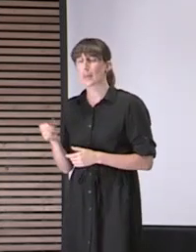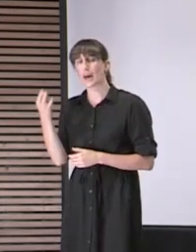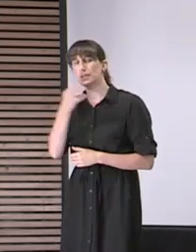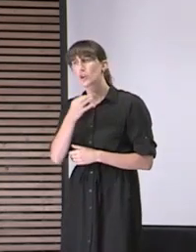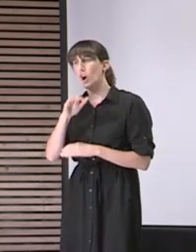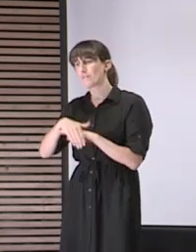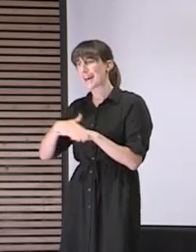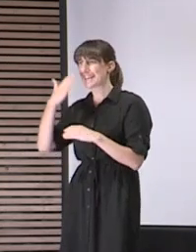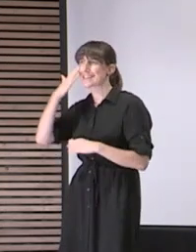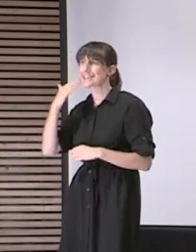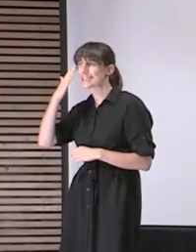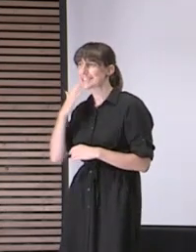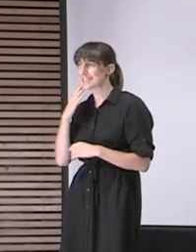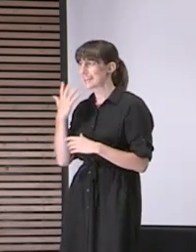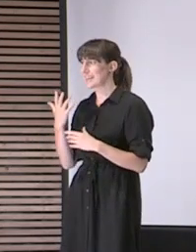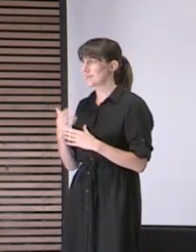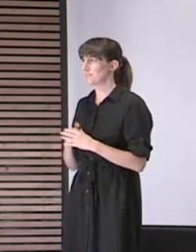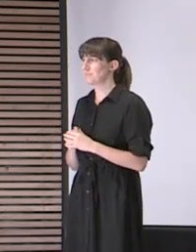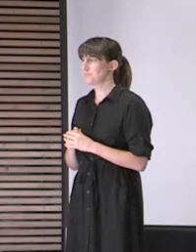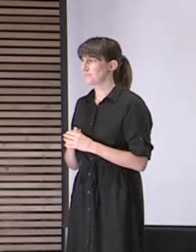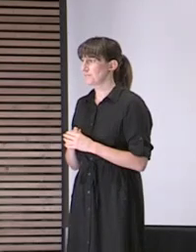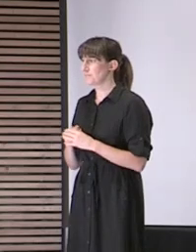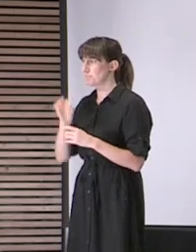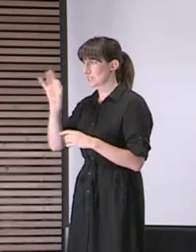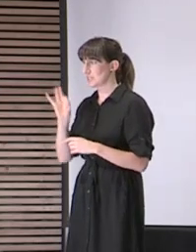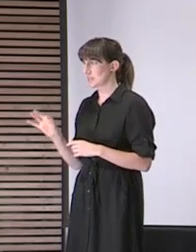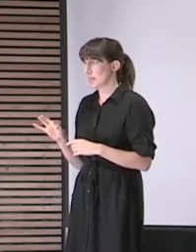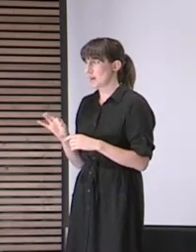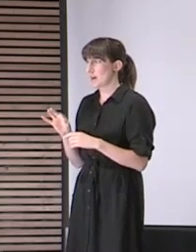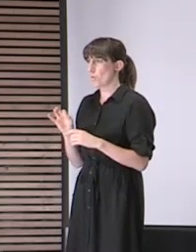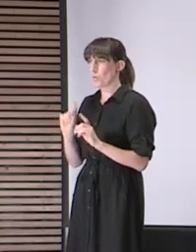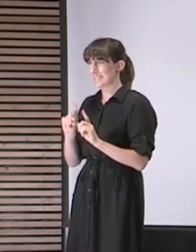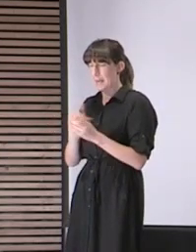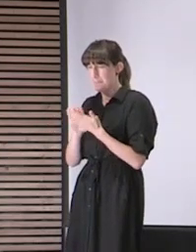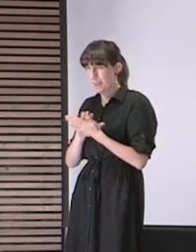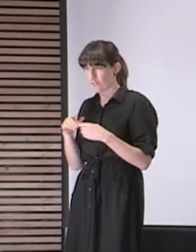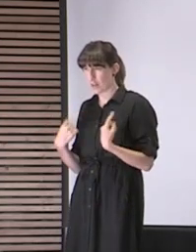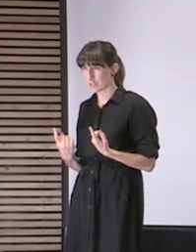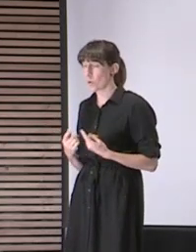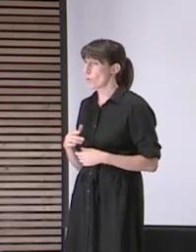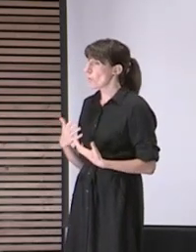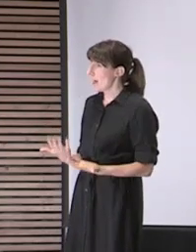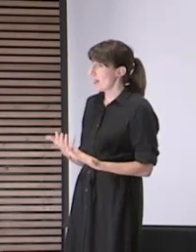capacidad porque la hemos trasladado a una plataforma digital para expandirla si es necesario. ¿Cuál es el desglose? Balafout es un par de